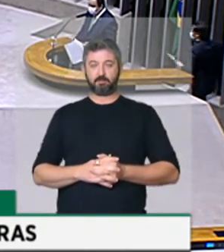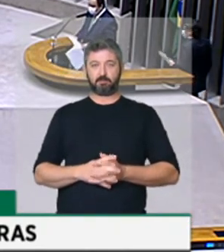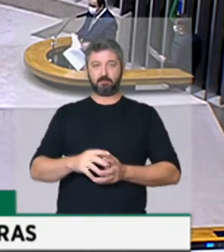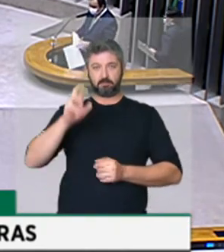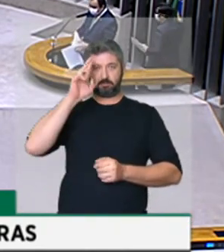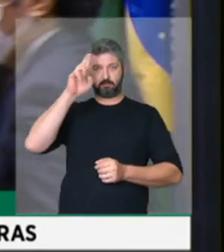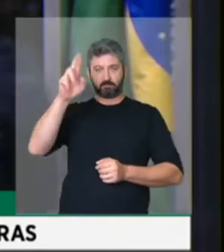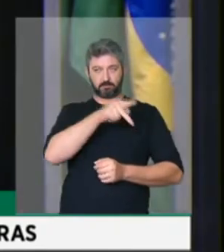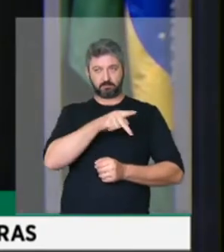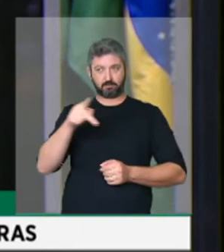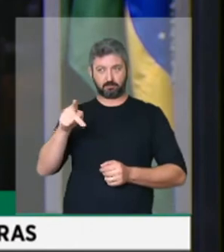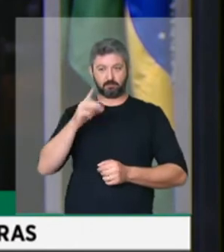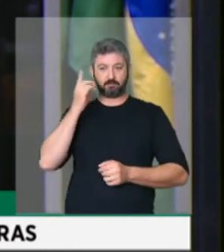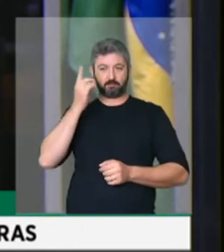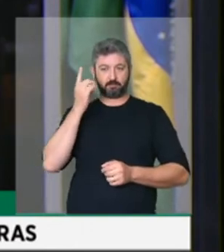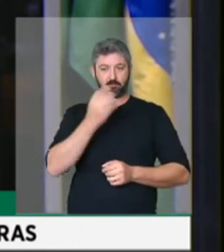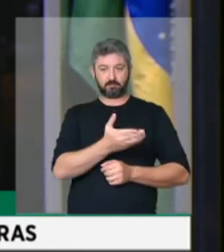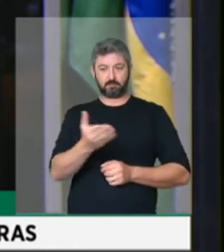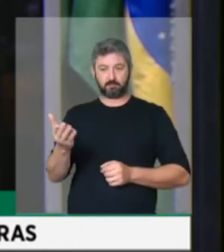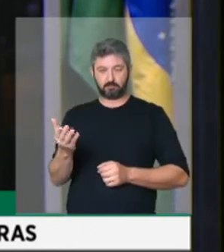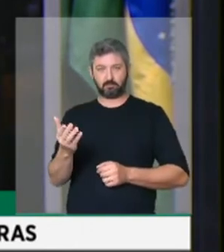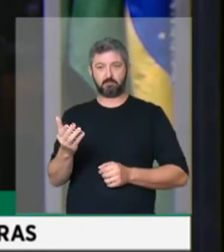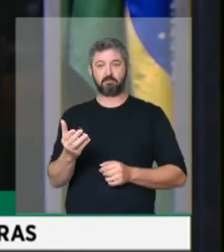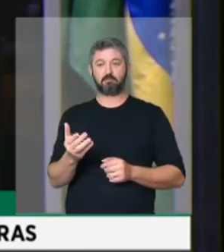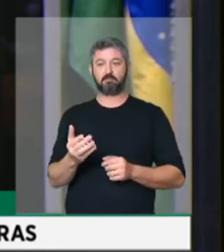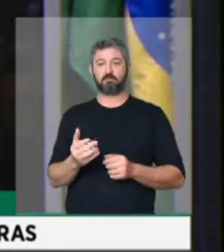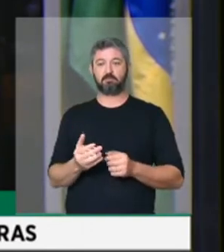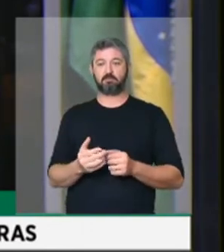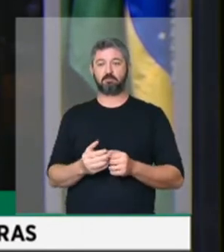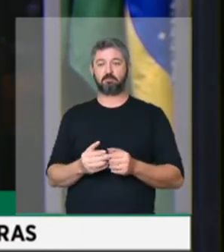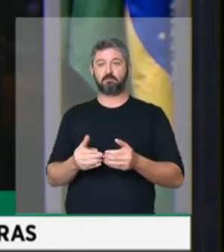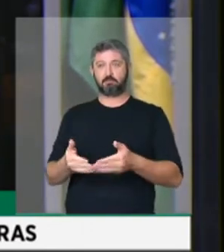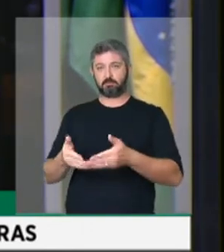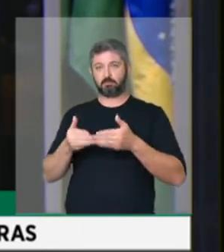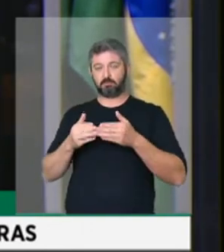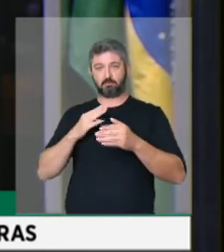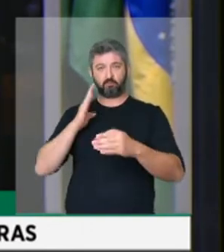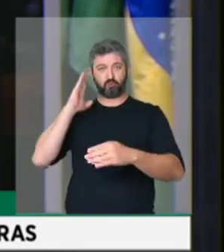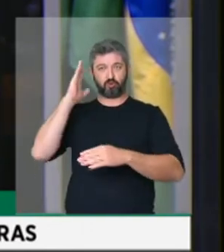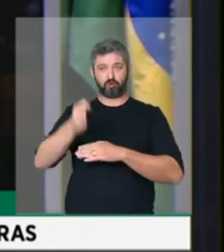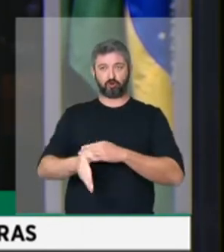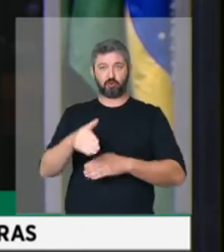ESTA MEDIDA PROVISÓRIA. -- [DEPUTADO]: SR. PRESIDENTE, SENHORAS E SENHORES DEPUTADOS. ESPERO QUE VOSSAS EXCELÊNCIAS IR DIRETO